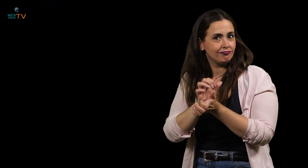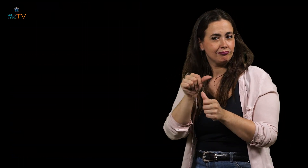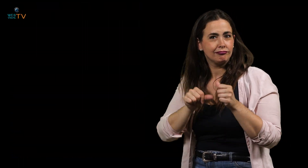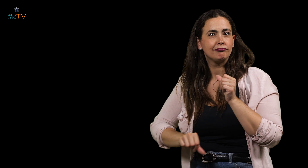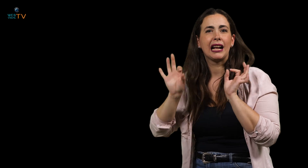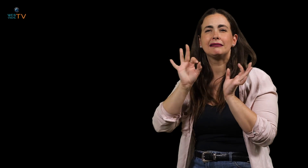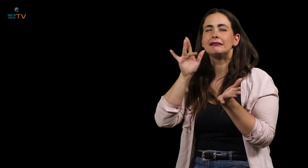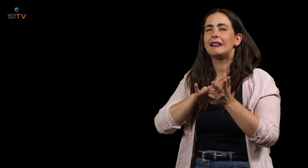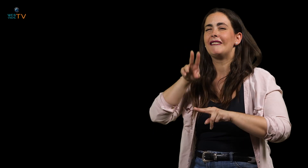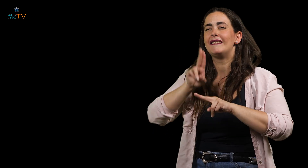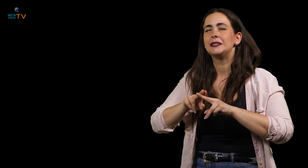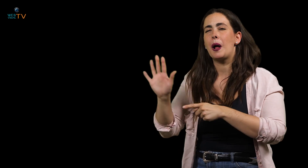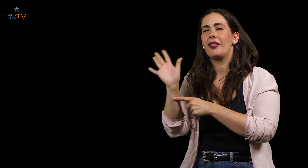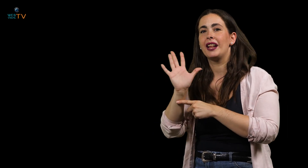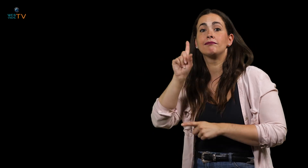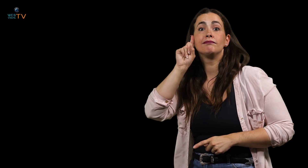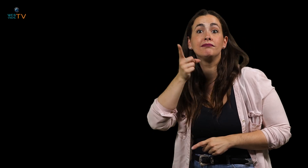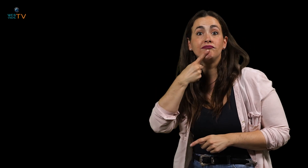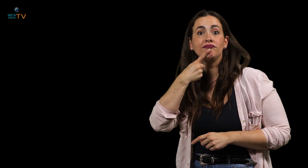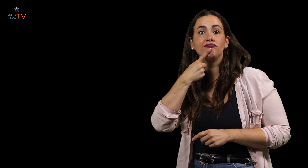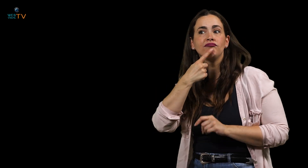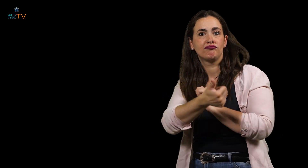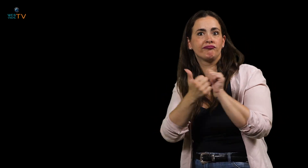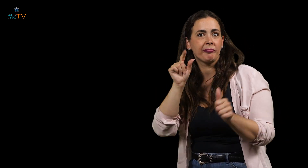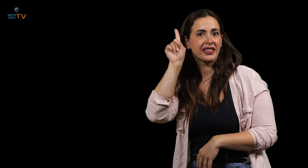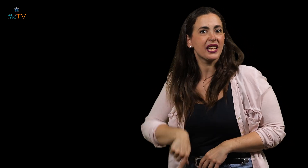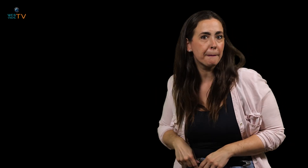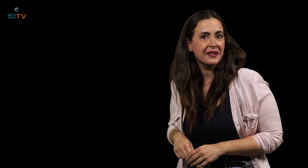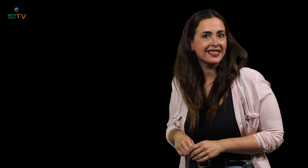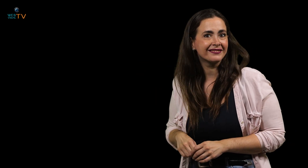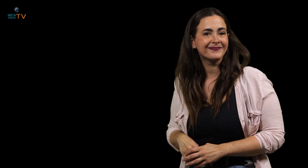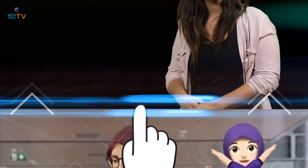Espero que el Festival de Cine Sordo siga los mismos pasos.